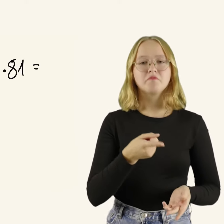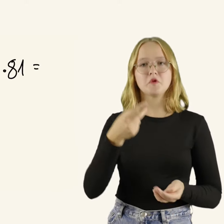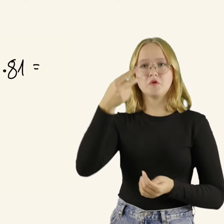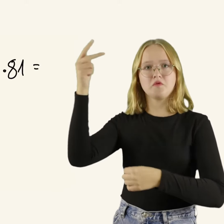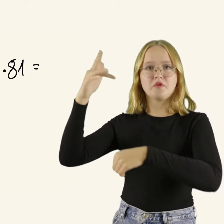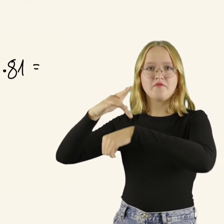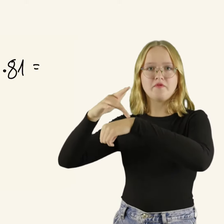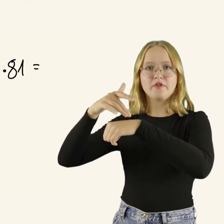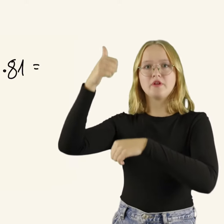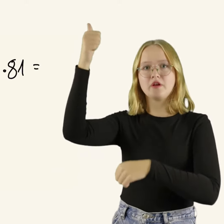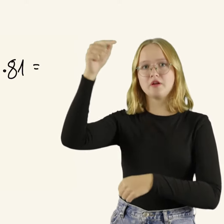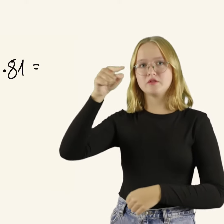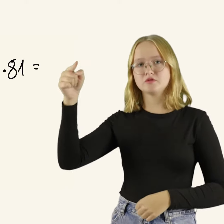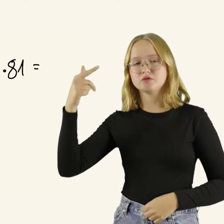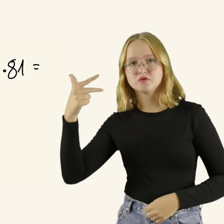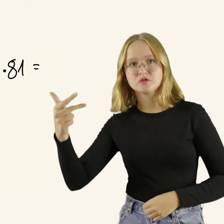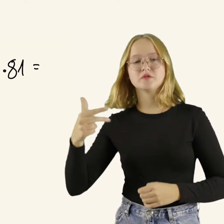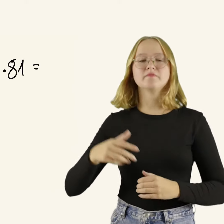i otrzymujemy wynik ⅓.